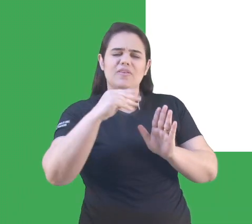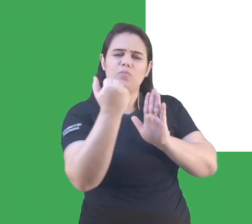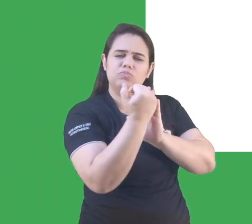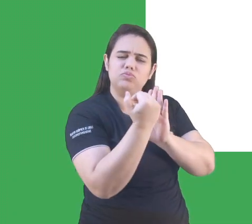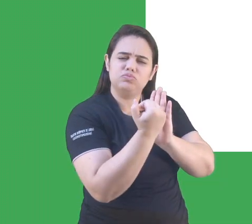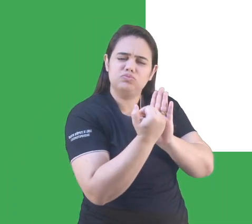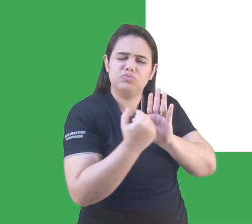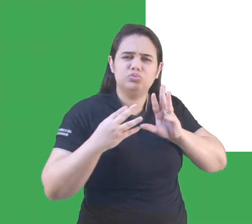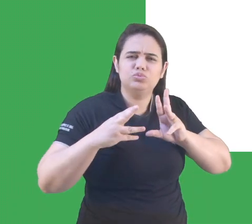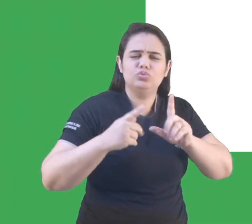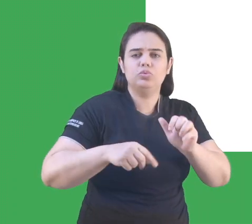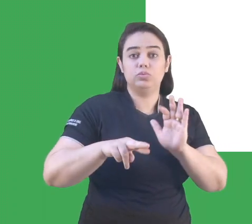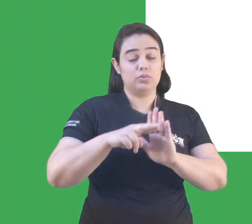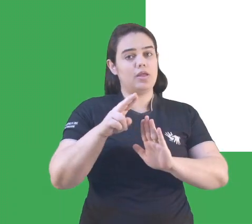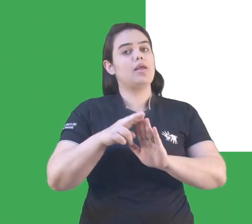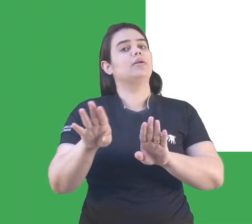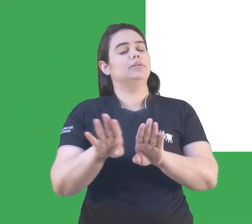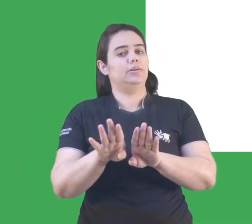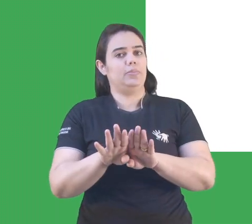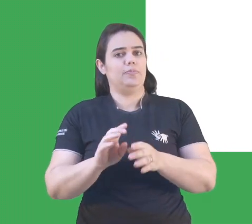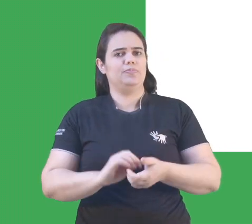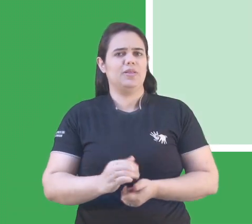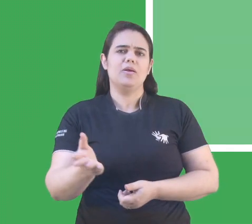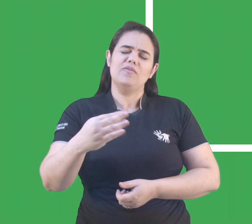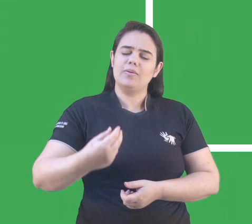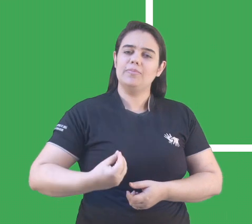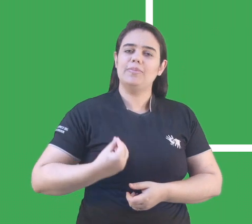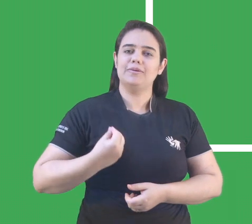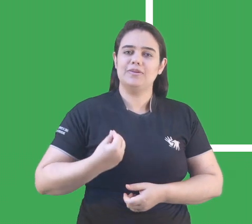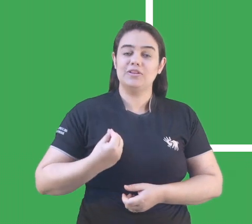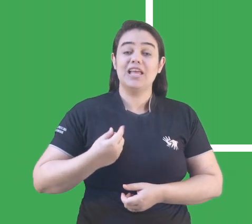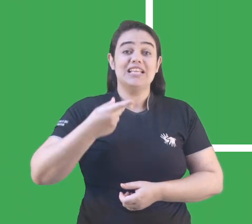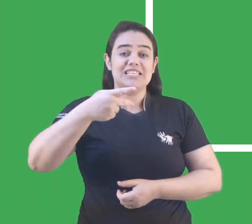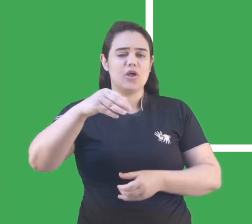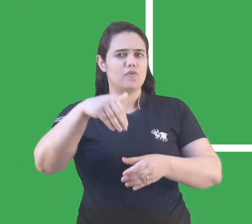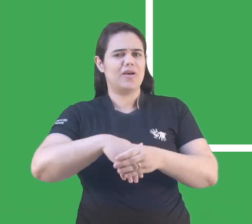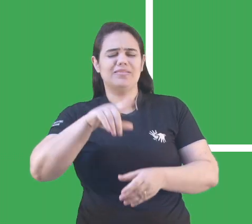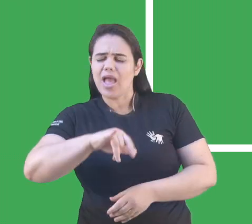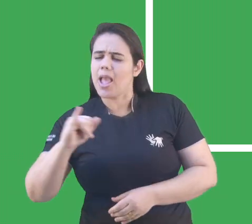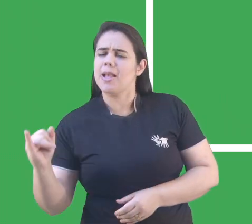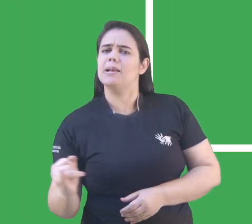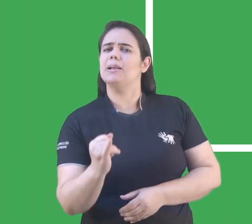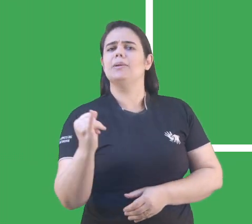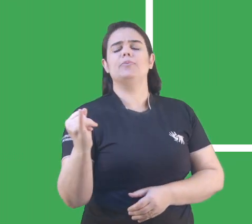do processo e o regulamento eleitoral. Participe! seu voto é fundamental